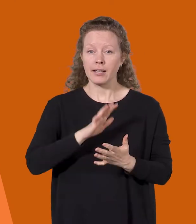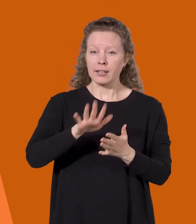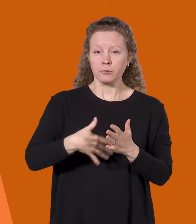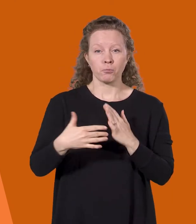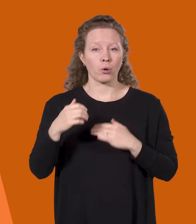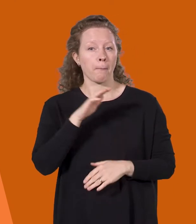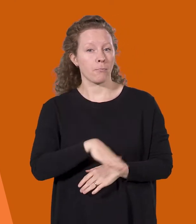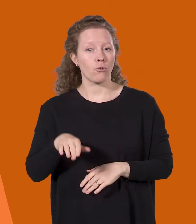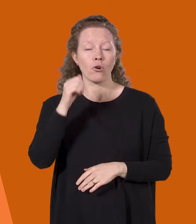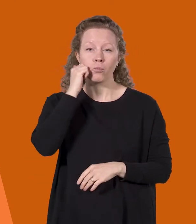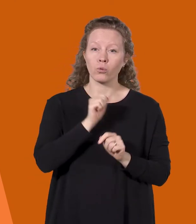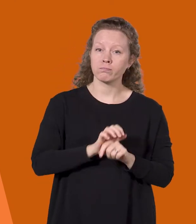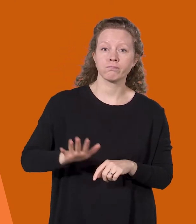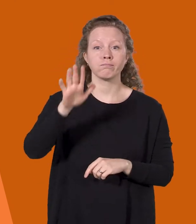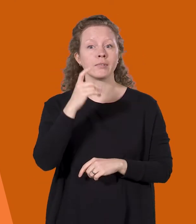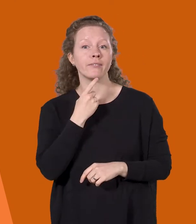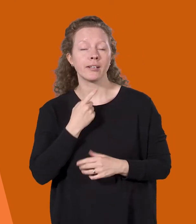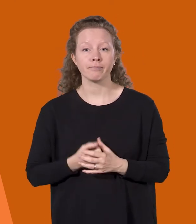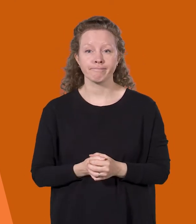Teckenspråkiga barn bor geografiskt utspritt,